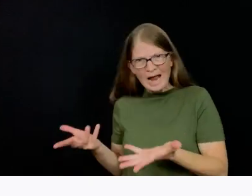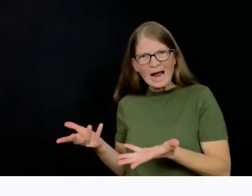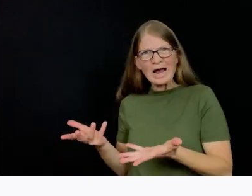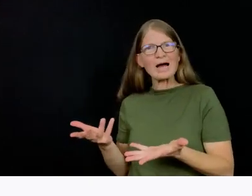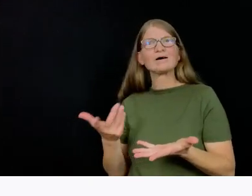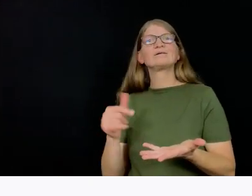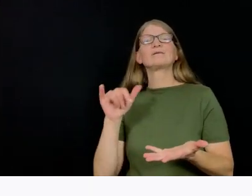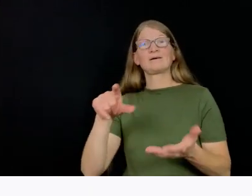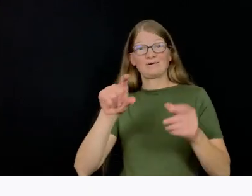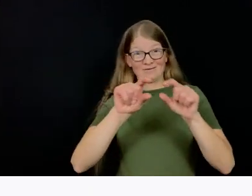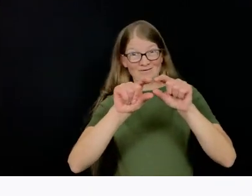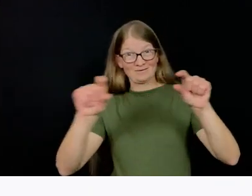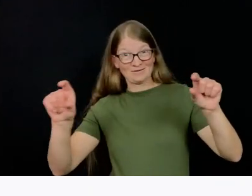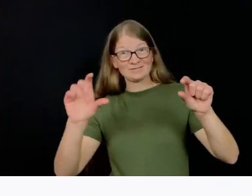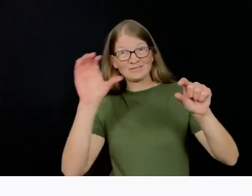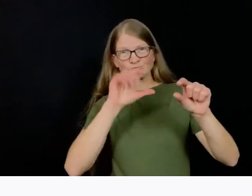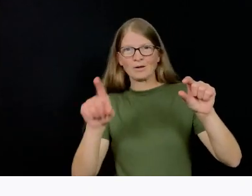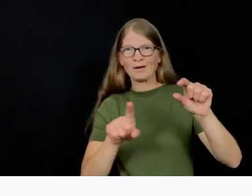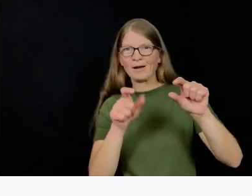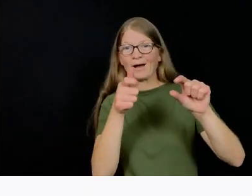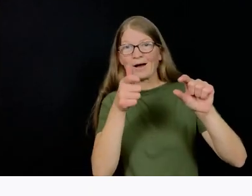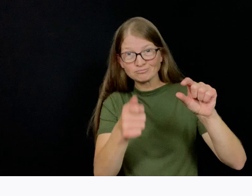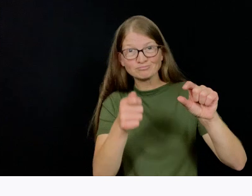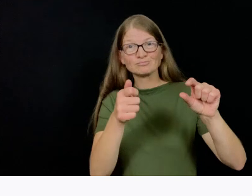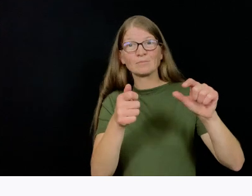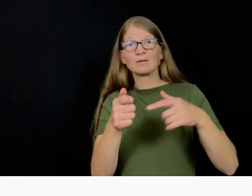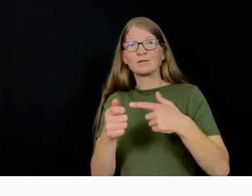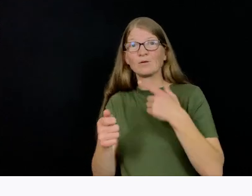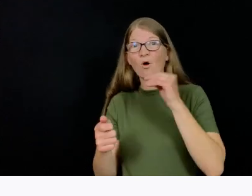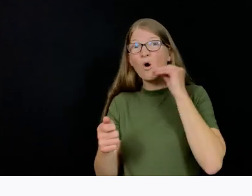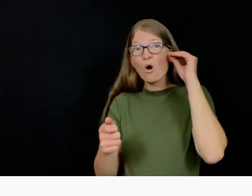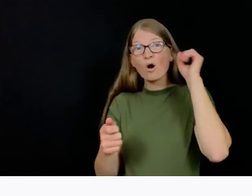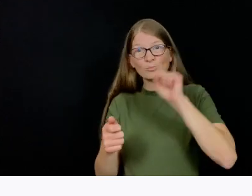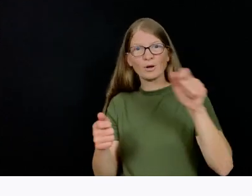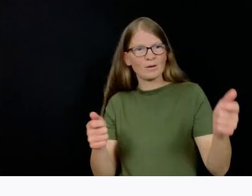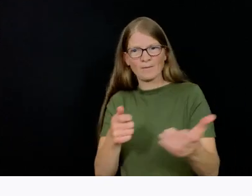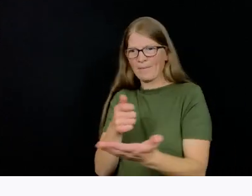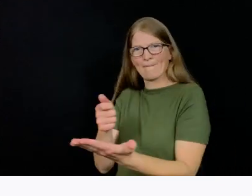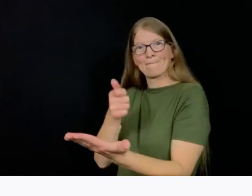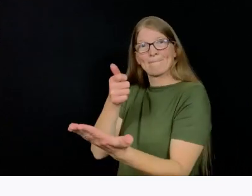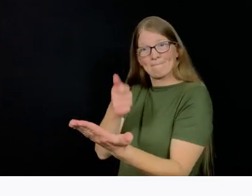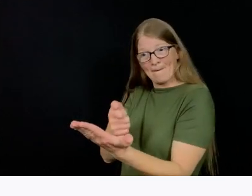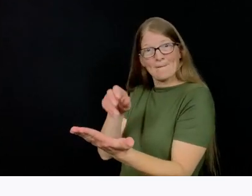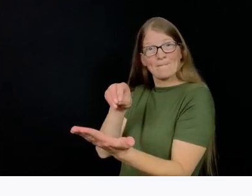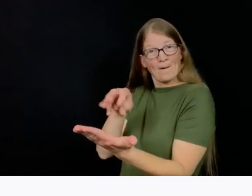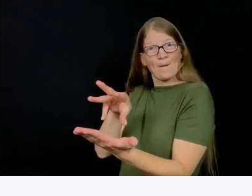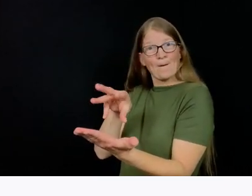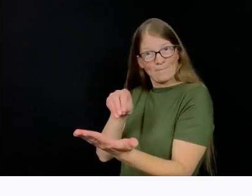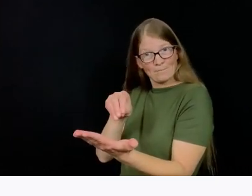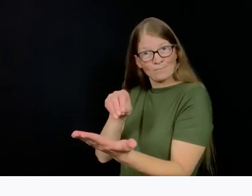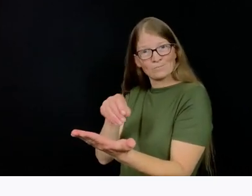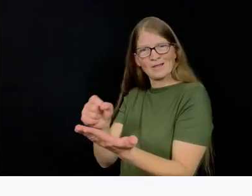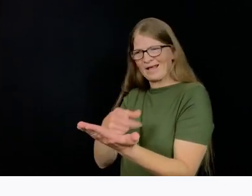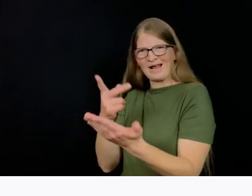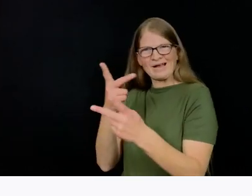يمكنكم الآن استخدام Lens لالتقاط صورة لمسألة من واجب منزلي ومعرفة كيفية حلها بأنفسكم